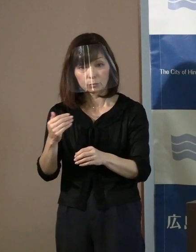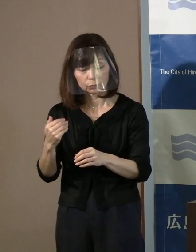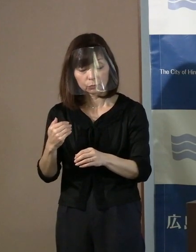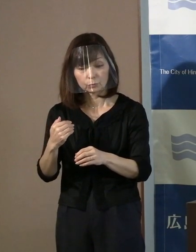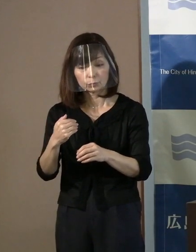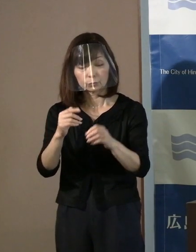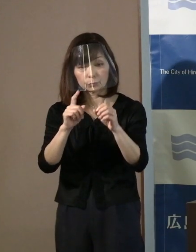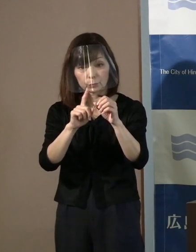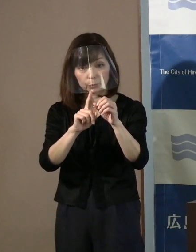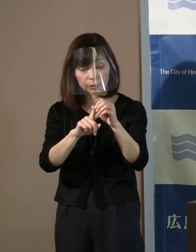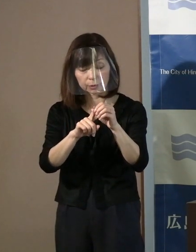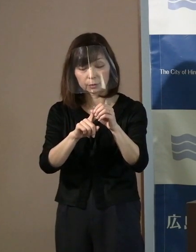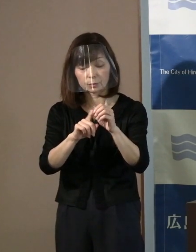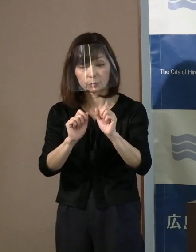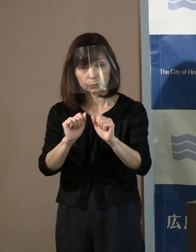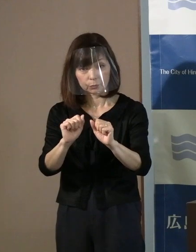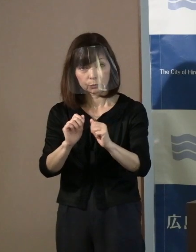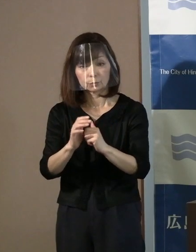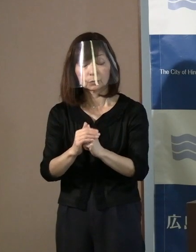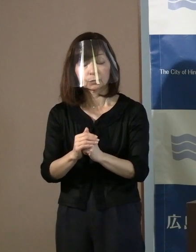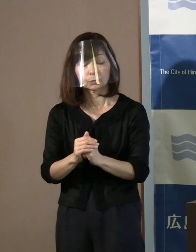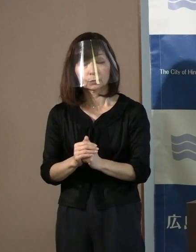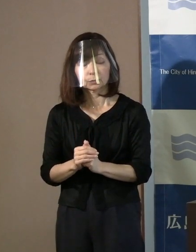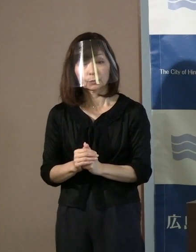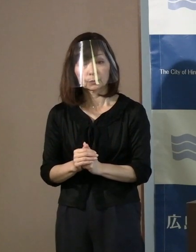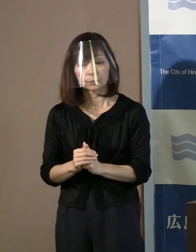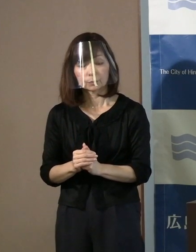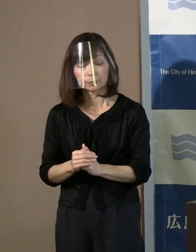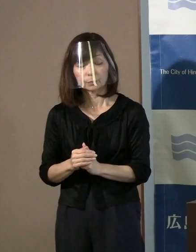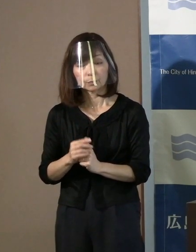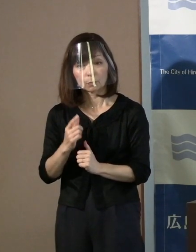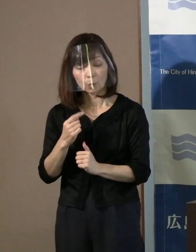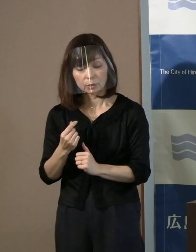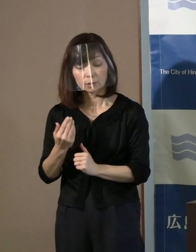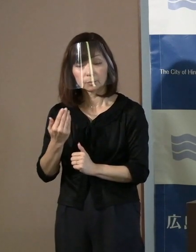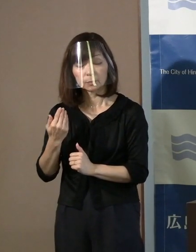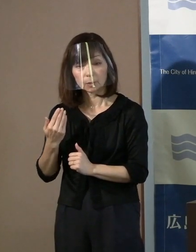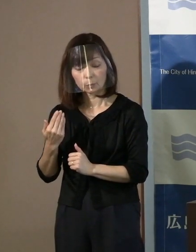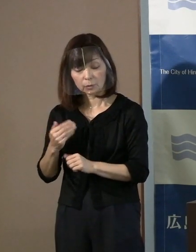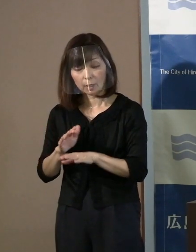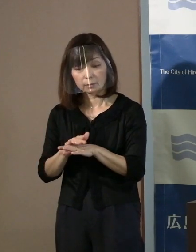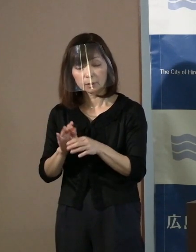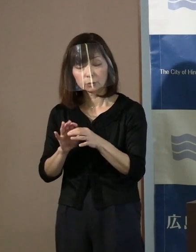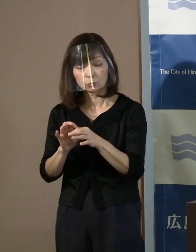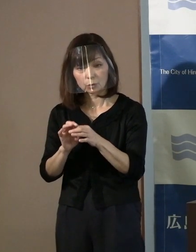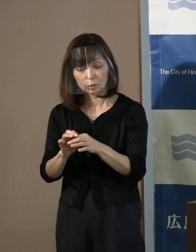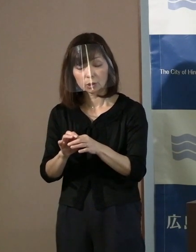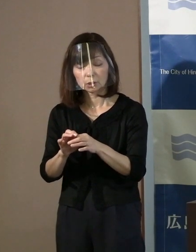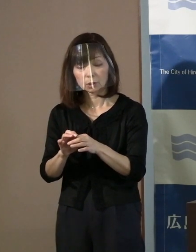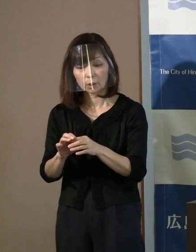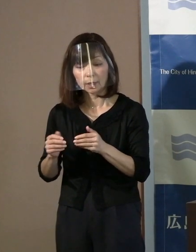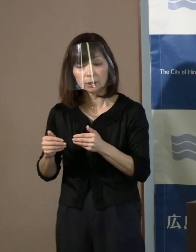もし事前にでもこういった形で 手続きが進んでいますよ ということが言えるようになれば､